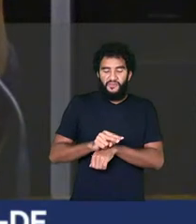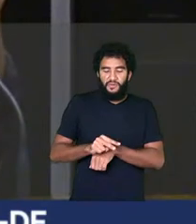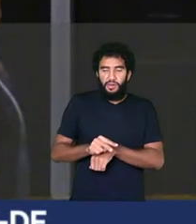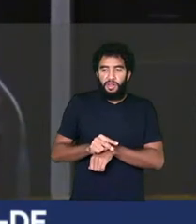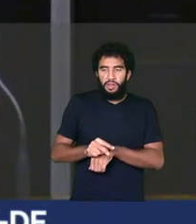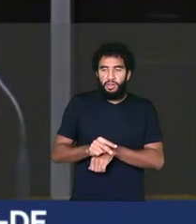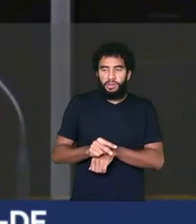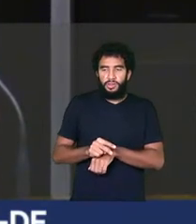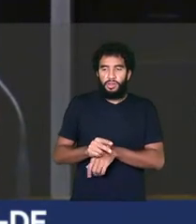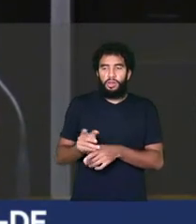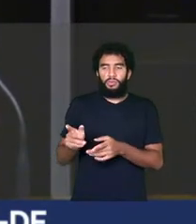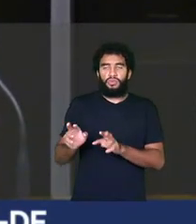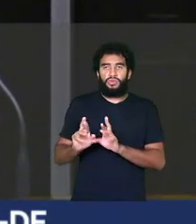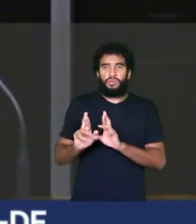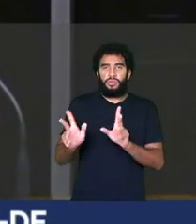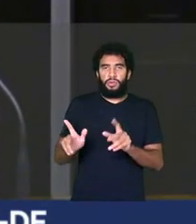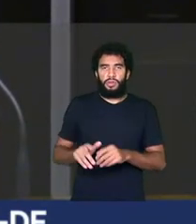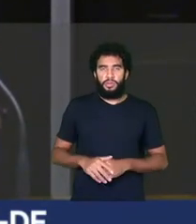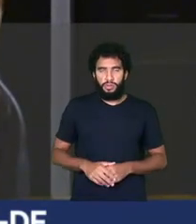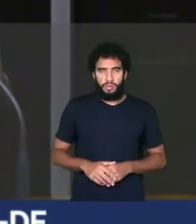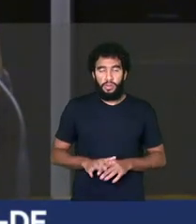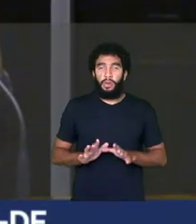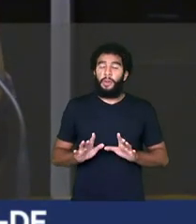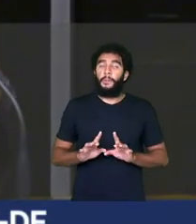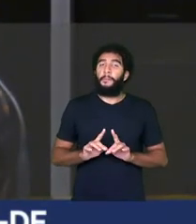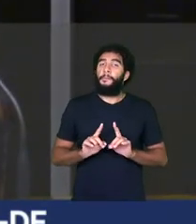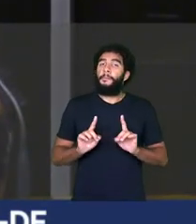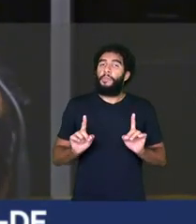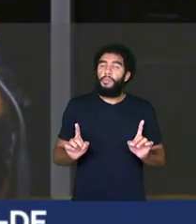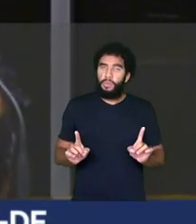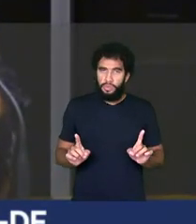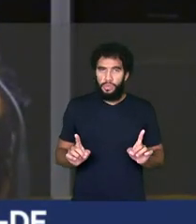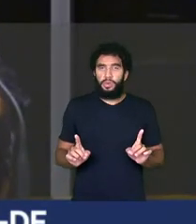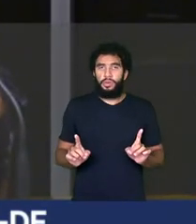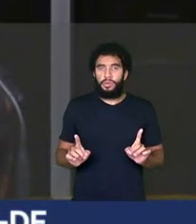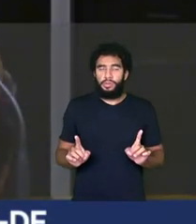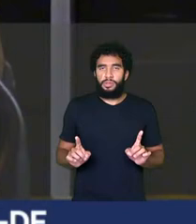UMA OUTRA ESTRUTURA DE FISCALIZAÇÃO. MAS PARA ALÉM DE TUDO ISSO, DEPUTADO CÉ LIO, É VOCÊ COLOCAR O LAZER,